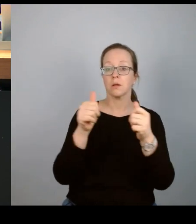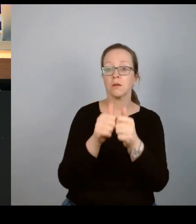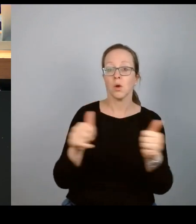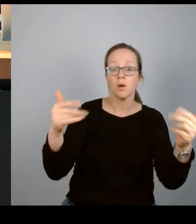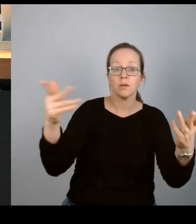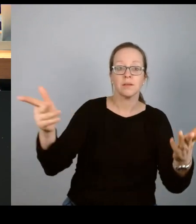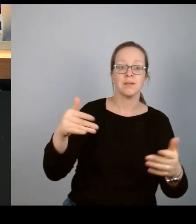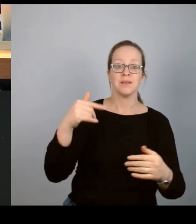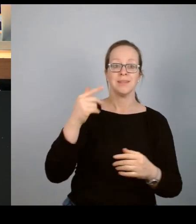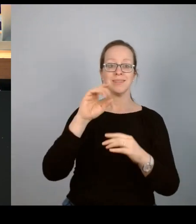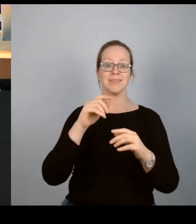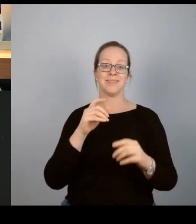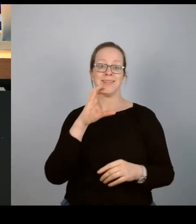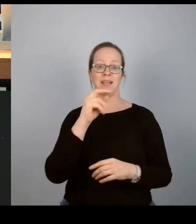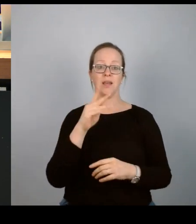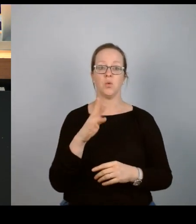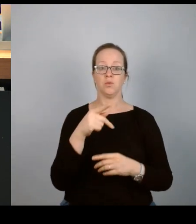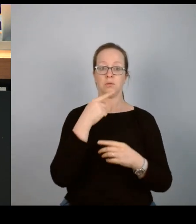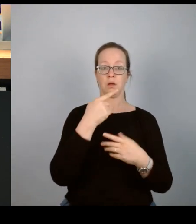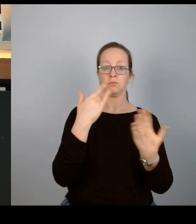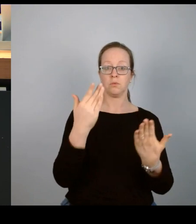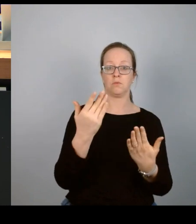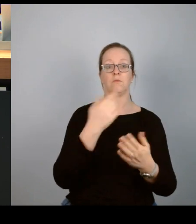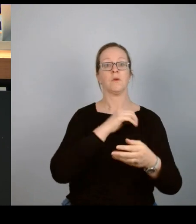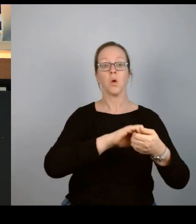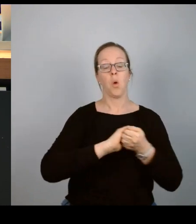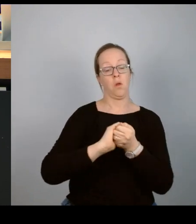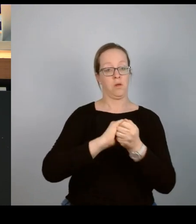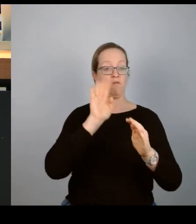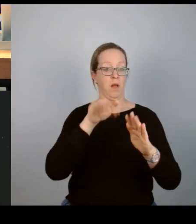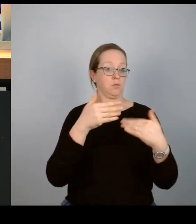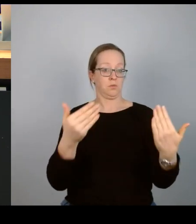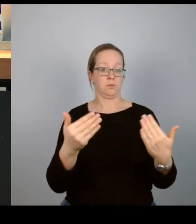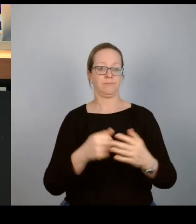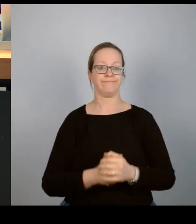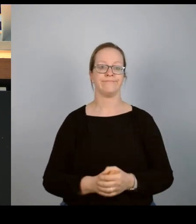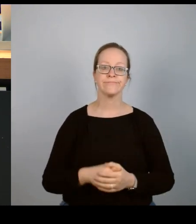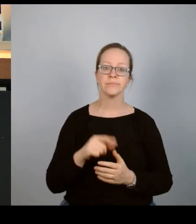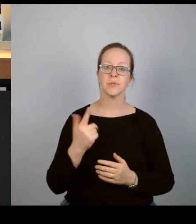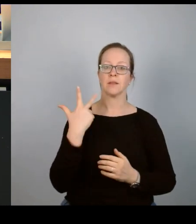aufgelöst werden, indem wir die Bezirke entmachten, wenn wir das wollen und die vier Forderung der FDP hat mit